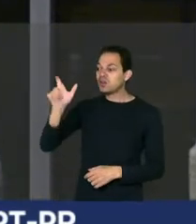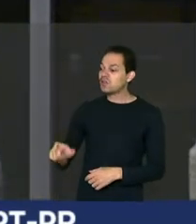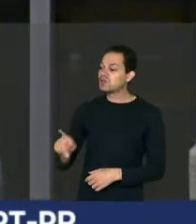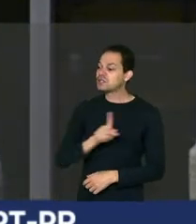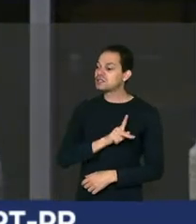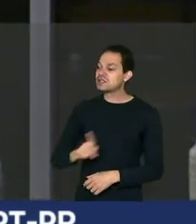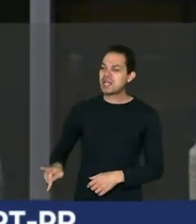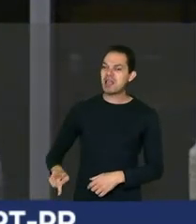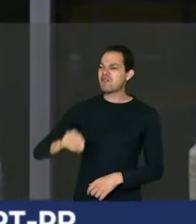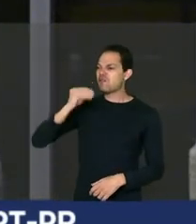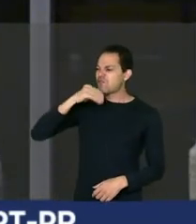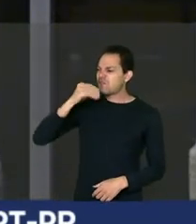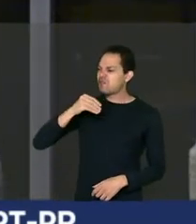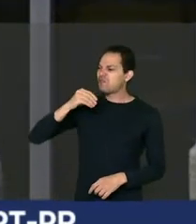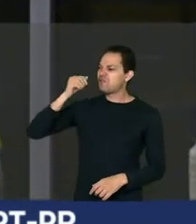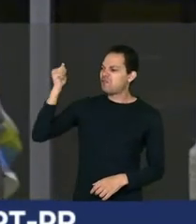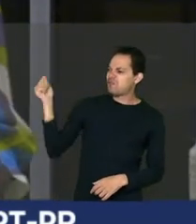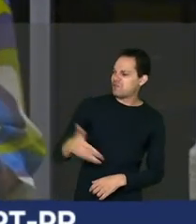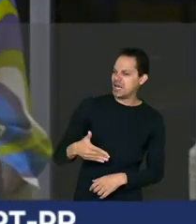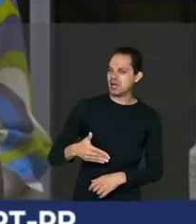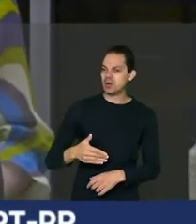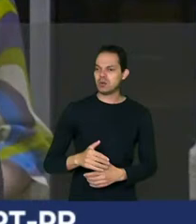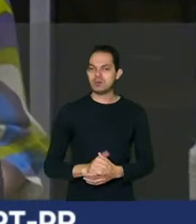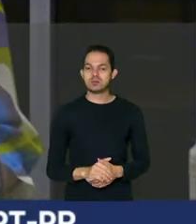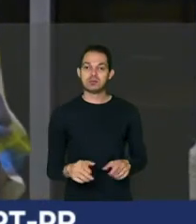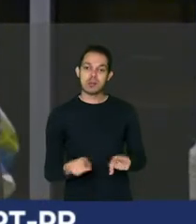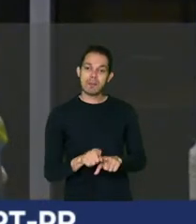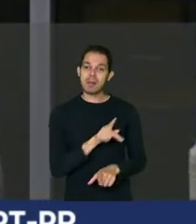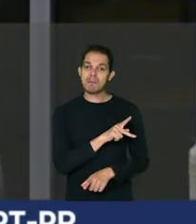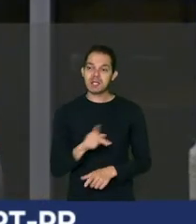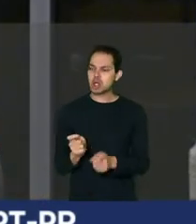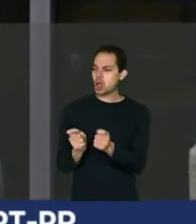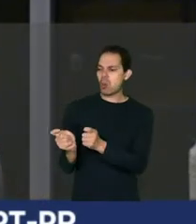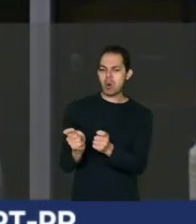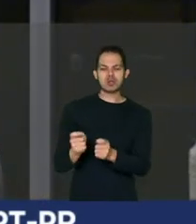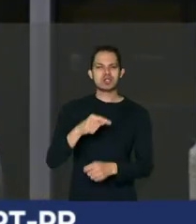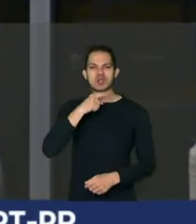VEIS. E VOCÊ É UM PRESIDENTE FROUXO, UM PRESIDENTE QUE NÃO CONSEGUE GOVERNAR, QUE NÃO